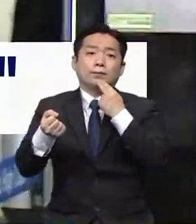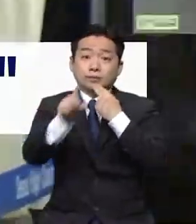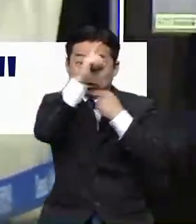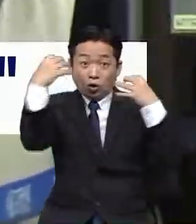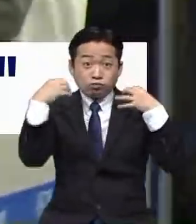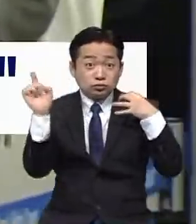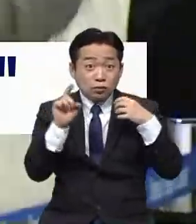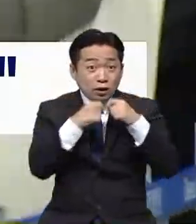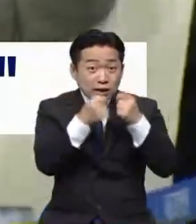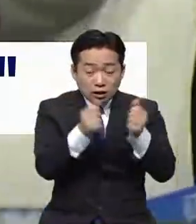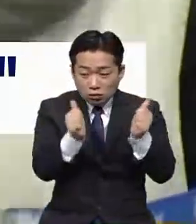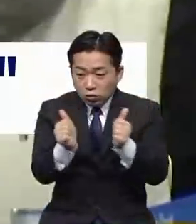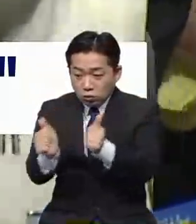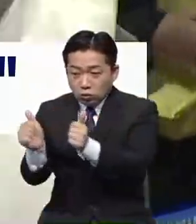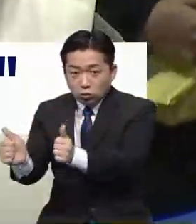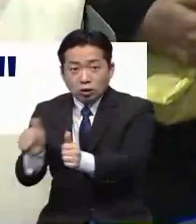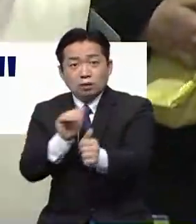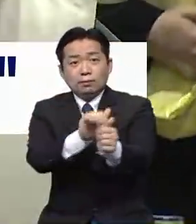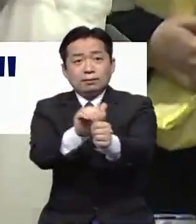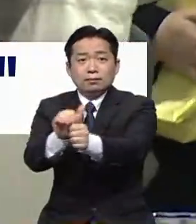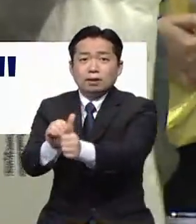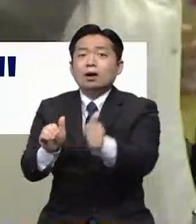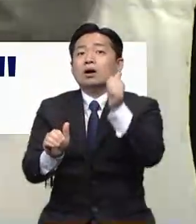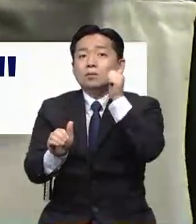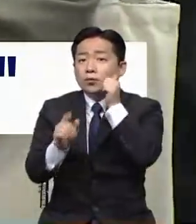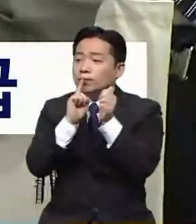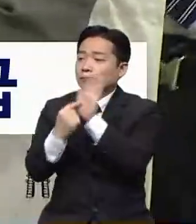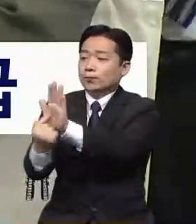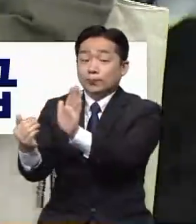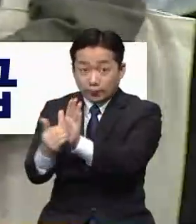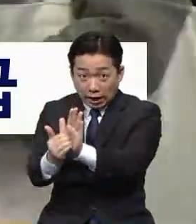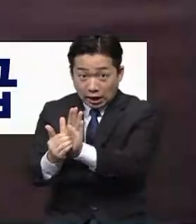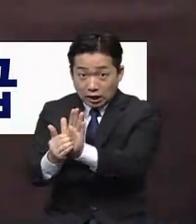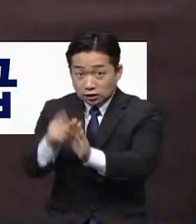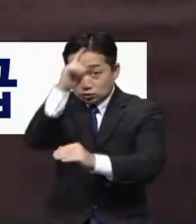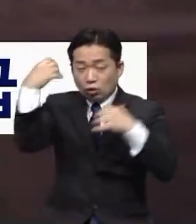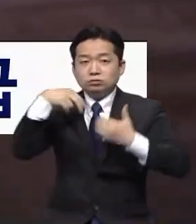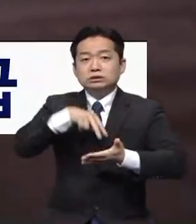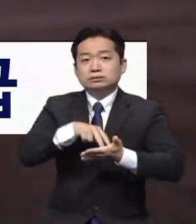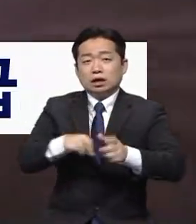개별 소송에는 관여할 수 없다는 뜻을 밝혔지만 정부 차원의 추가 청구를 하지